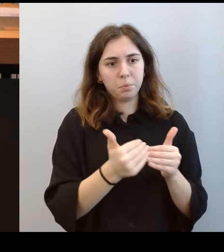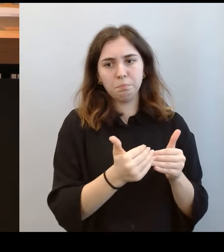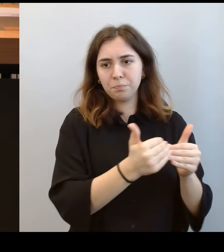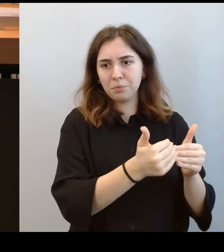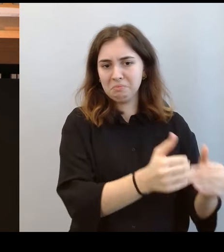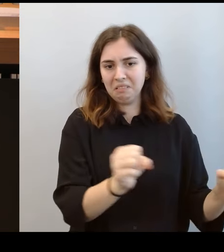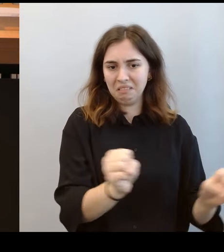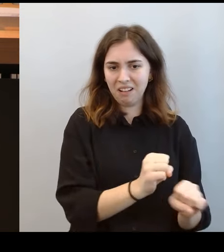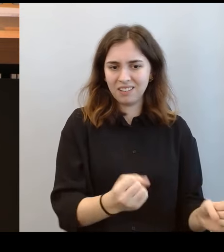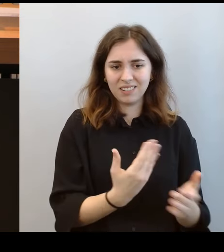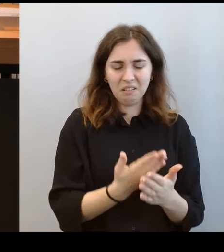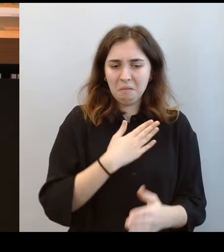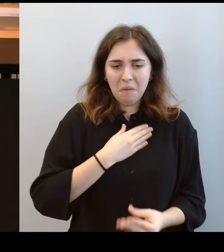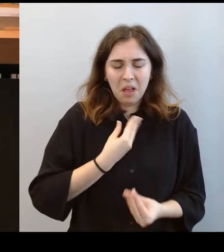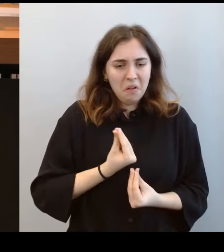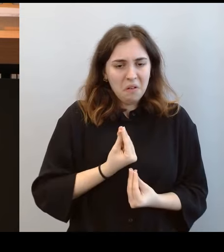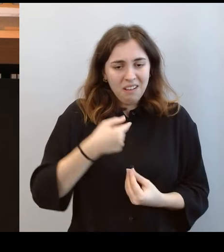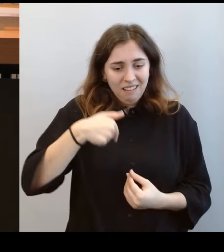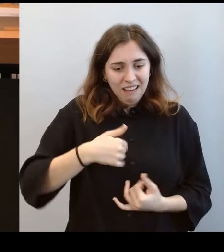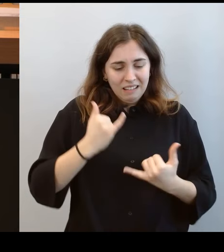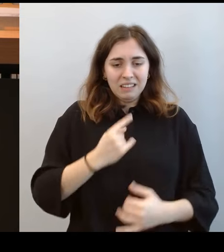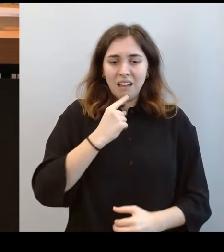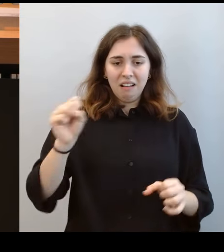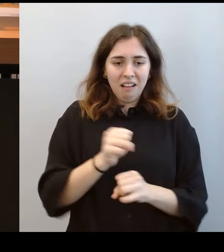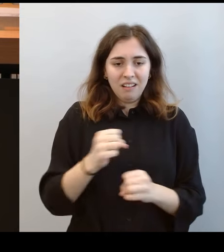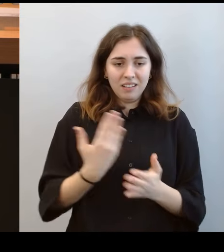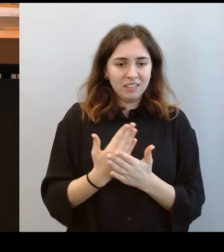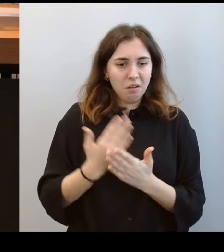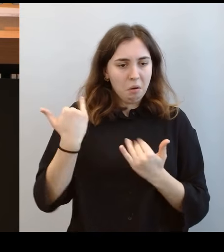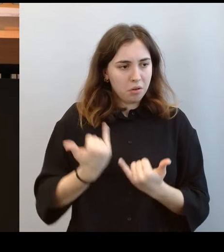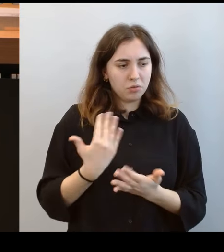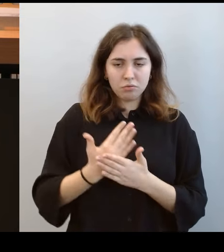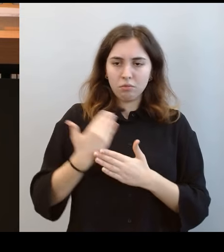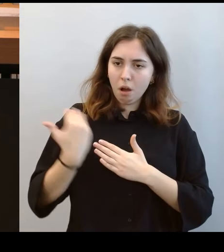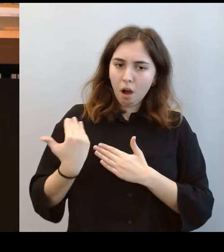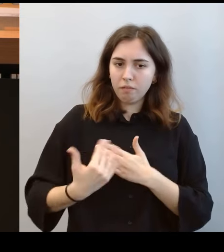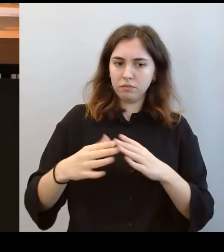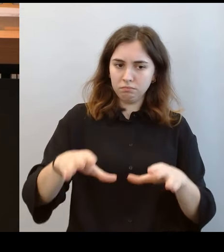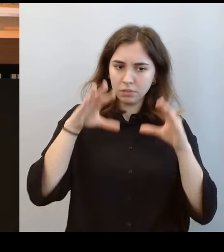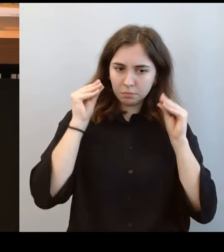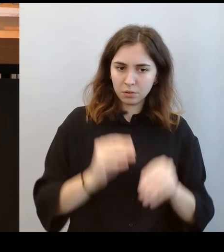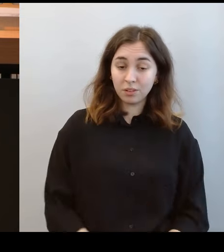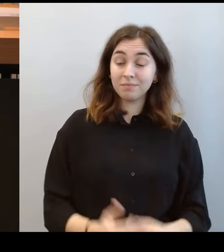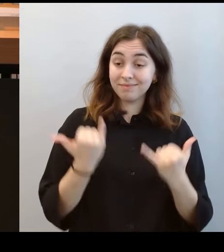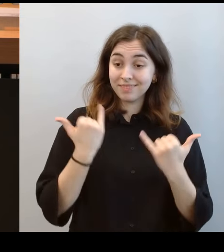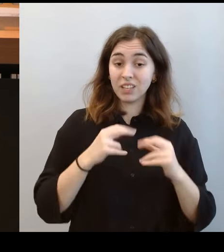Das haben wir heute schon mehrfach erlebt. Einer aktuellen Studie des Pestel Instituts zufolge fehlen in Berlin